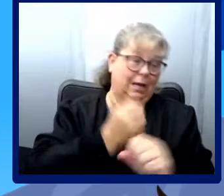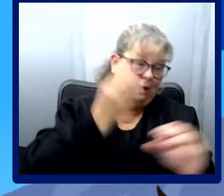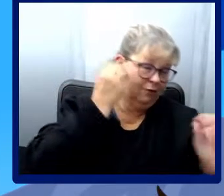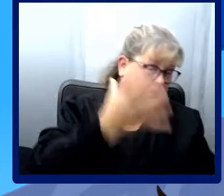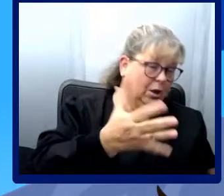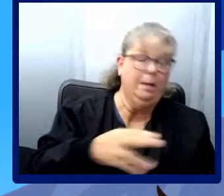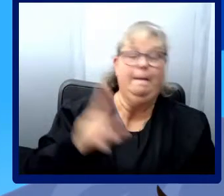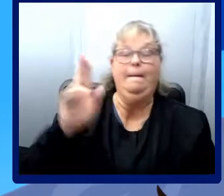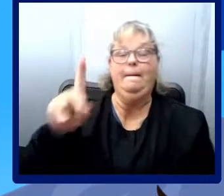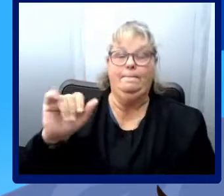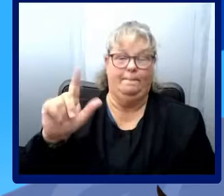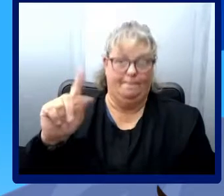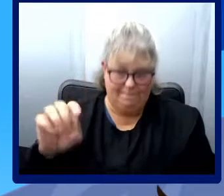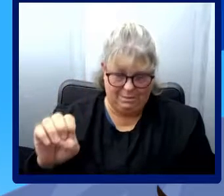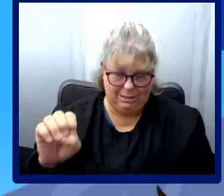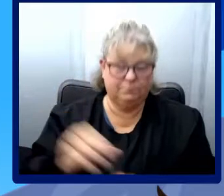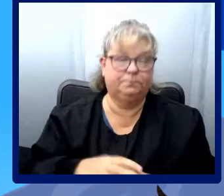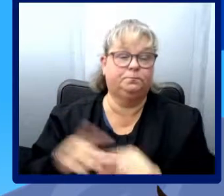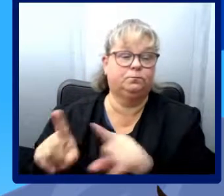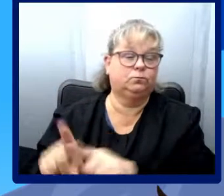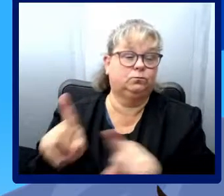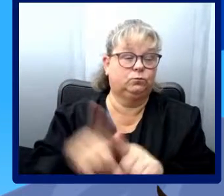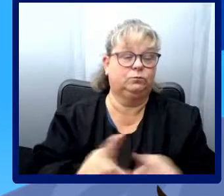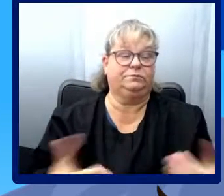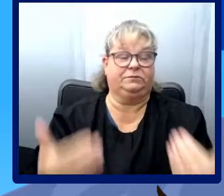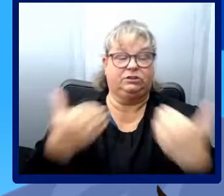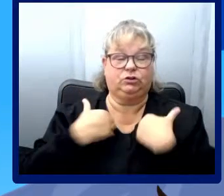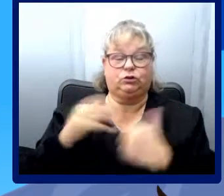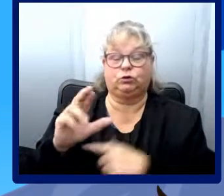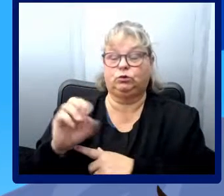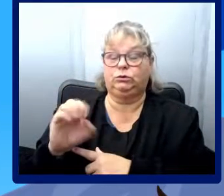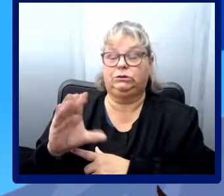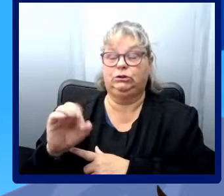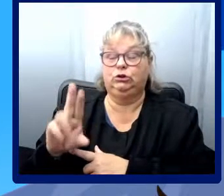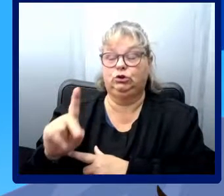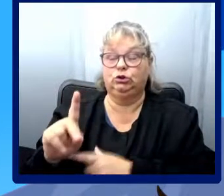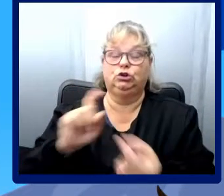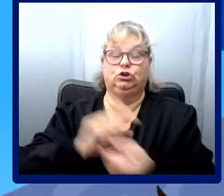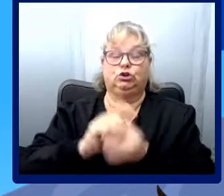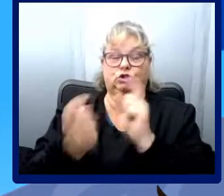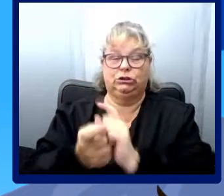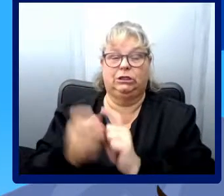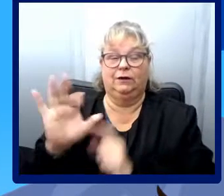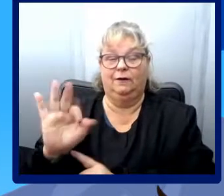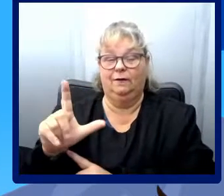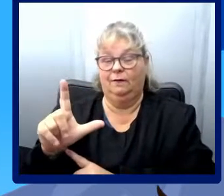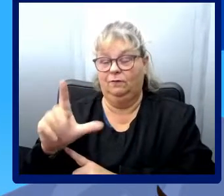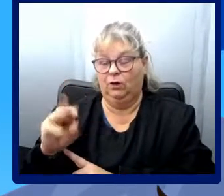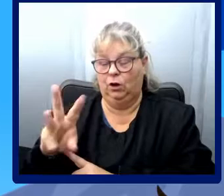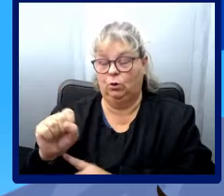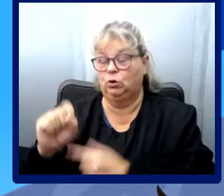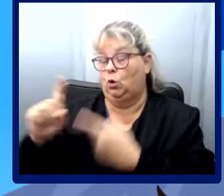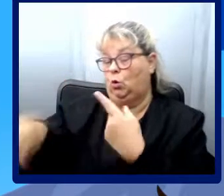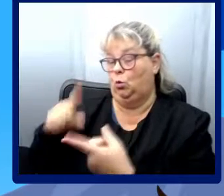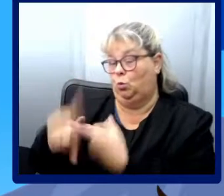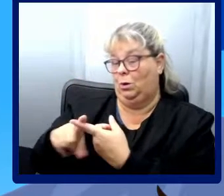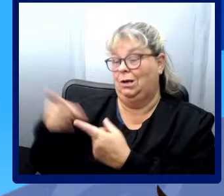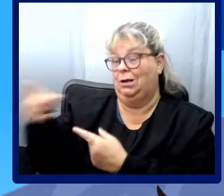También tenemos flujos de cambio de registro. Estos flujos se activan automáticamente cuando el registro se crea, se actualiza o se elimina.